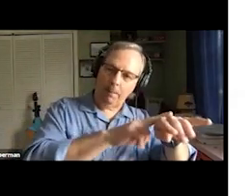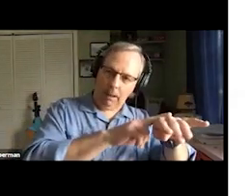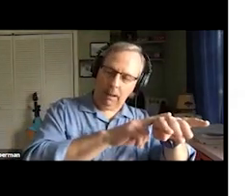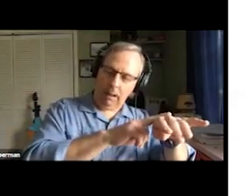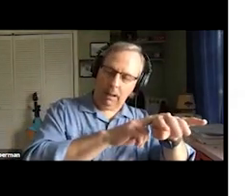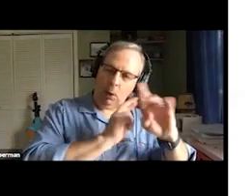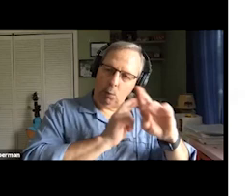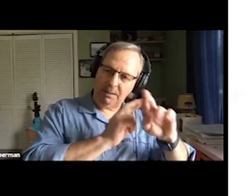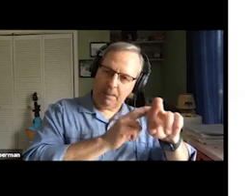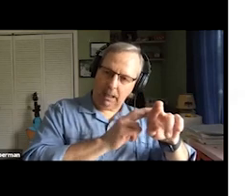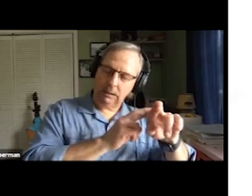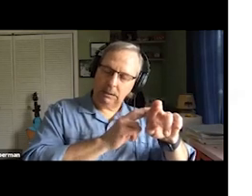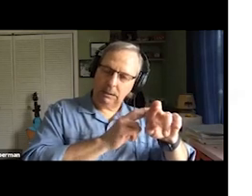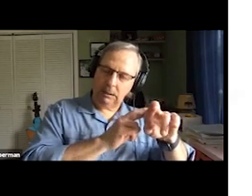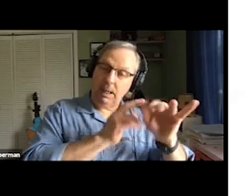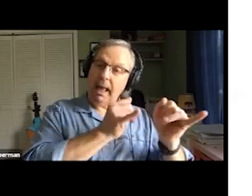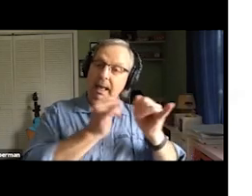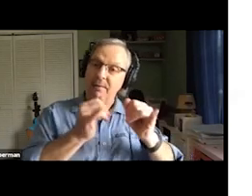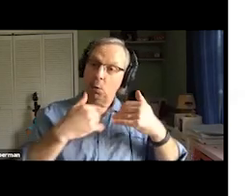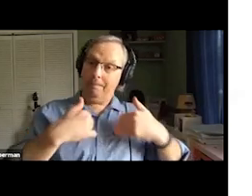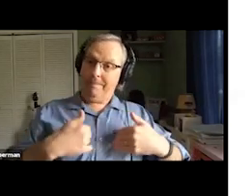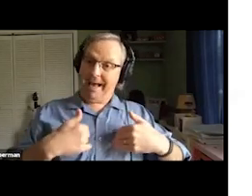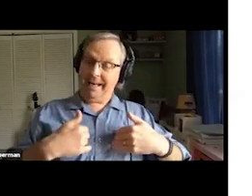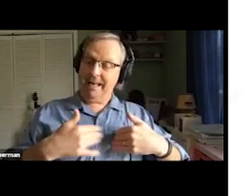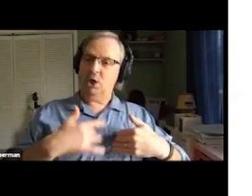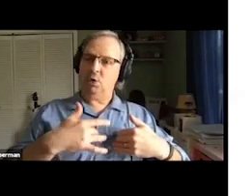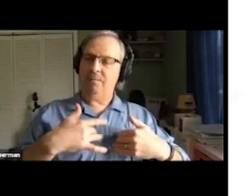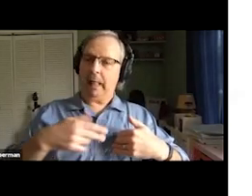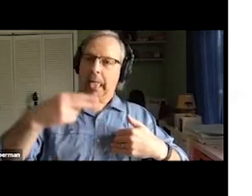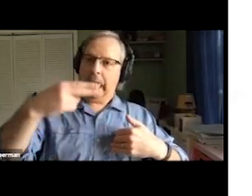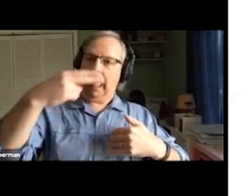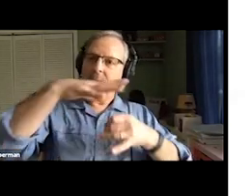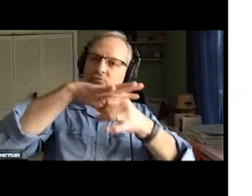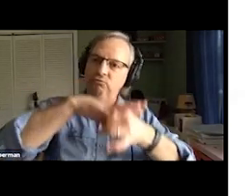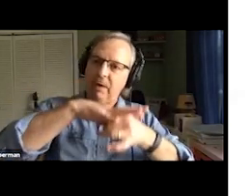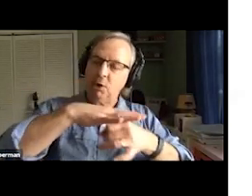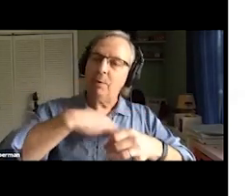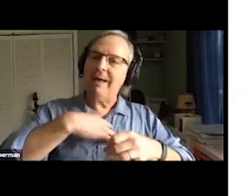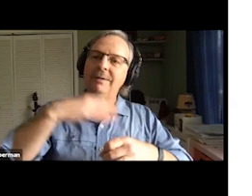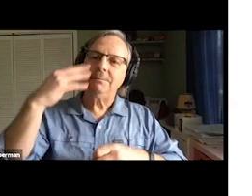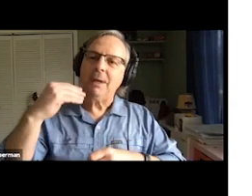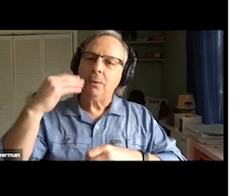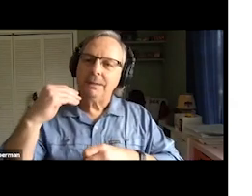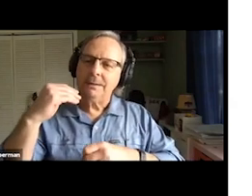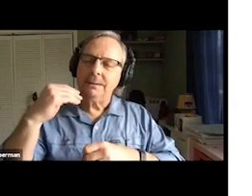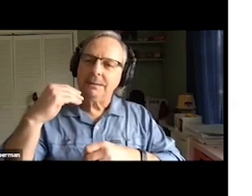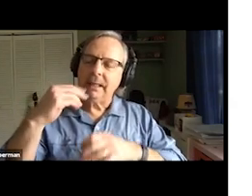en la que el cuerpo de un individuo, ya saben, siente un mayor estrés, experimenta un aumento de los niveles de adrenalina